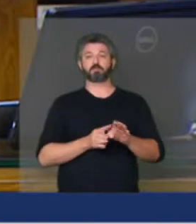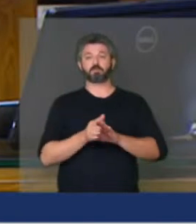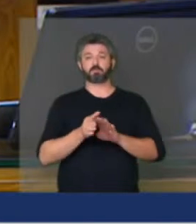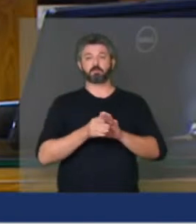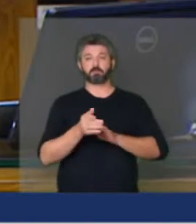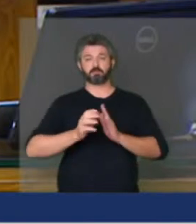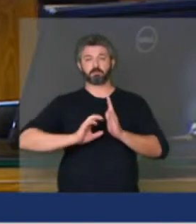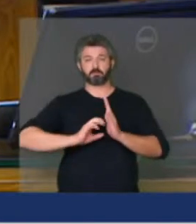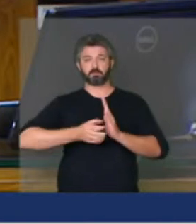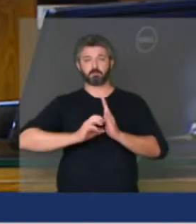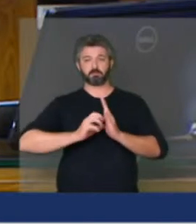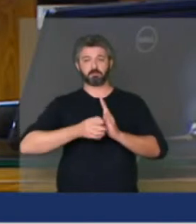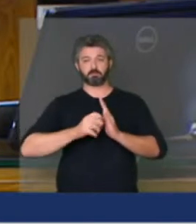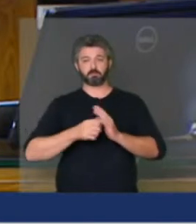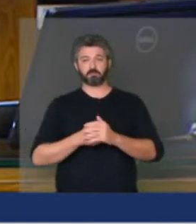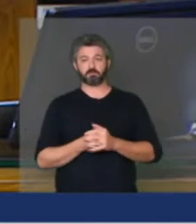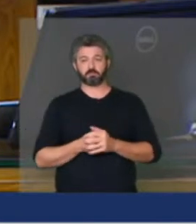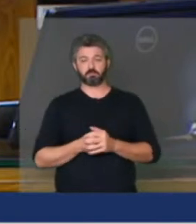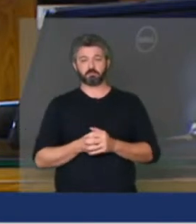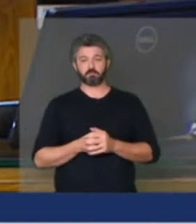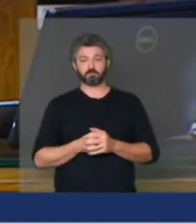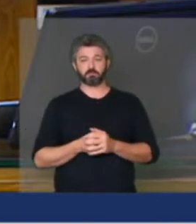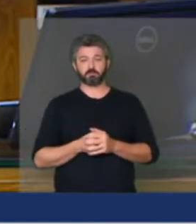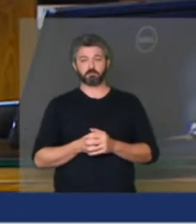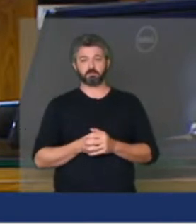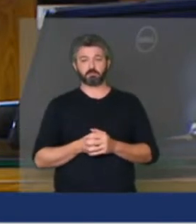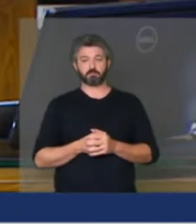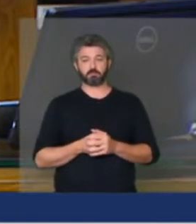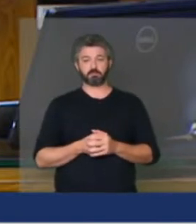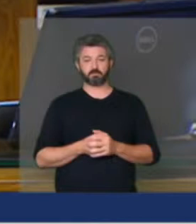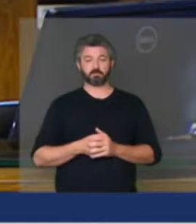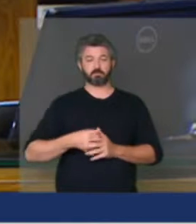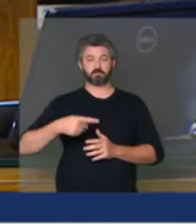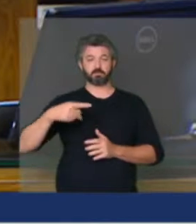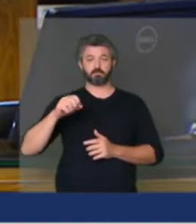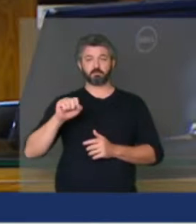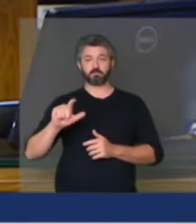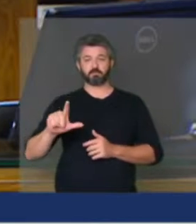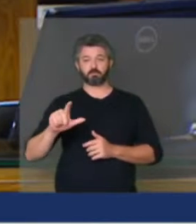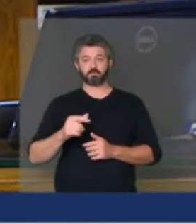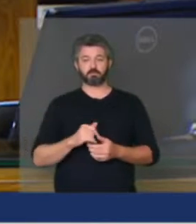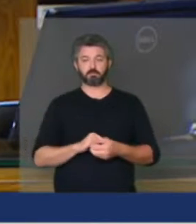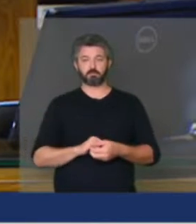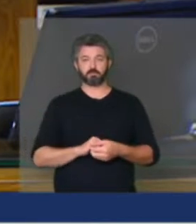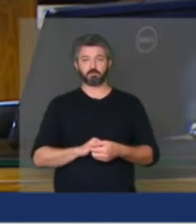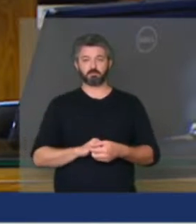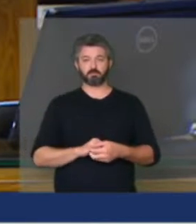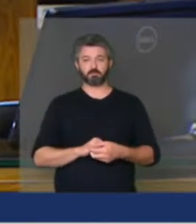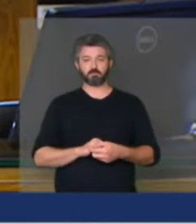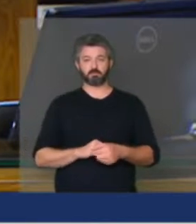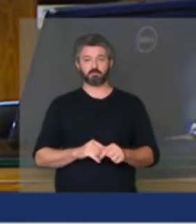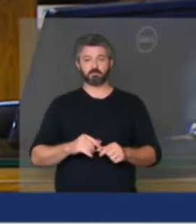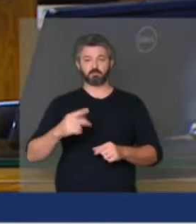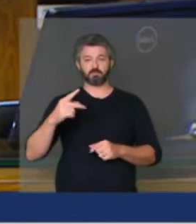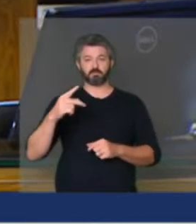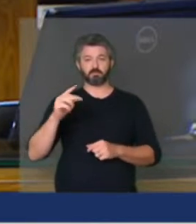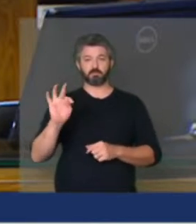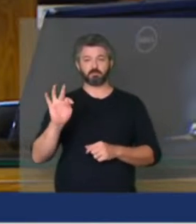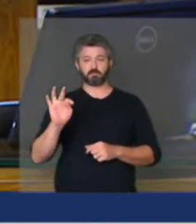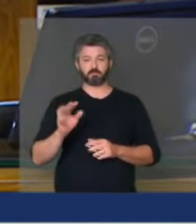NÚMERO 255 DE 21 /[MÚSICA] 2021. VAMOS É ORIENTAÇÕES DE BANCADAS. COMO ORIENTA O PSL? COMO ORIENTA O PARTIDO DOS